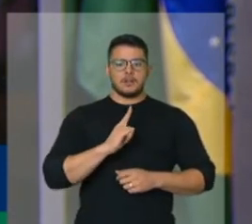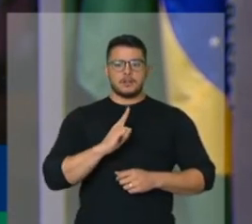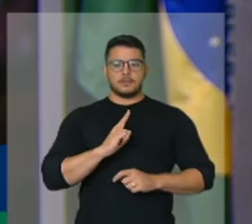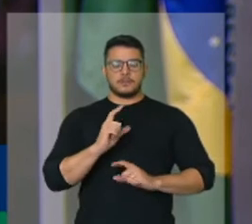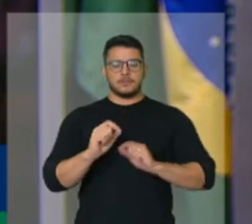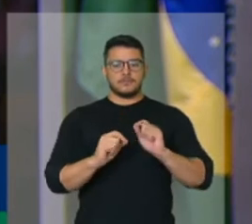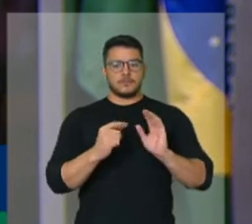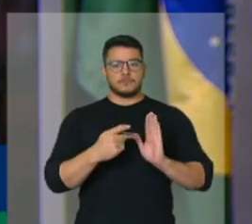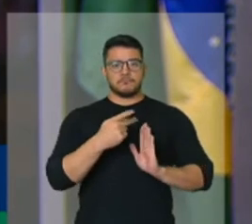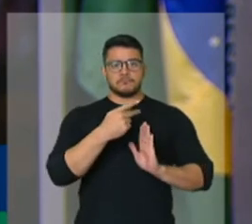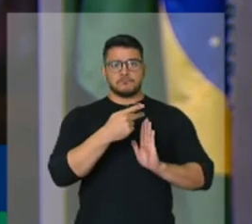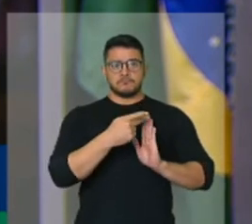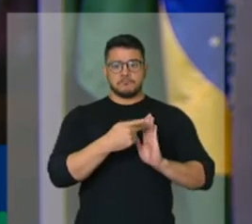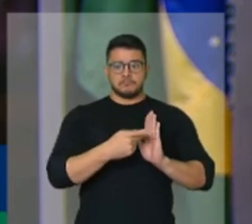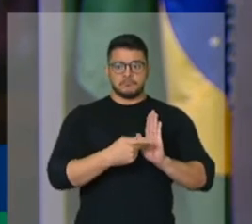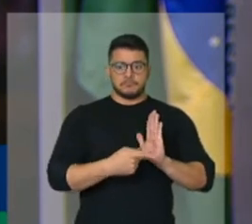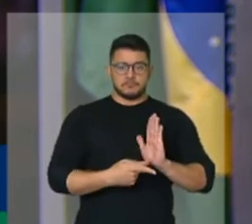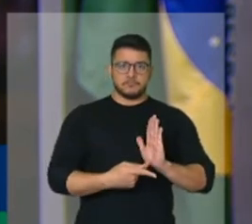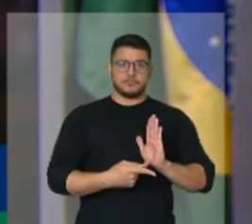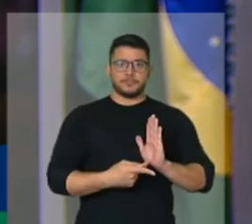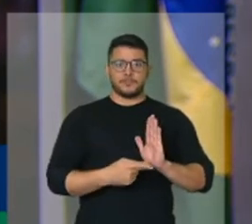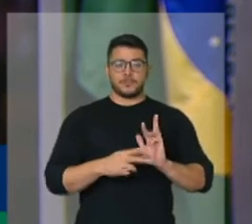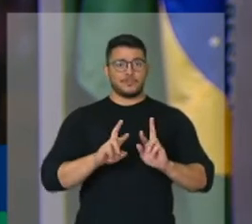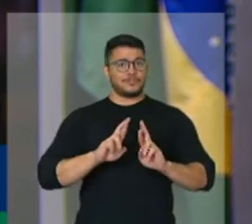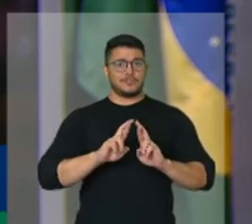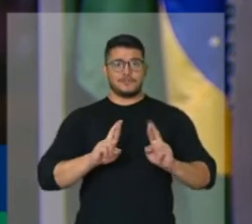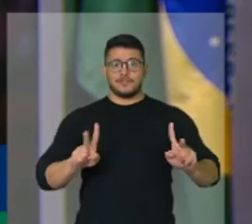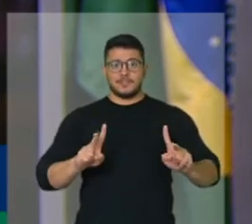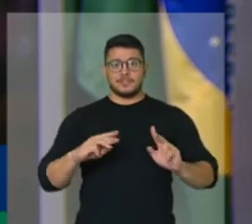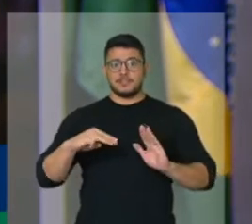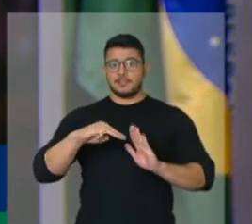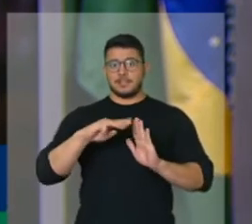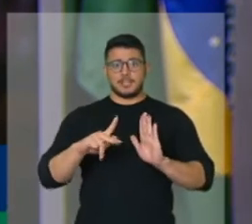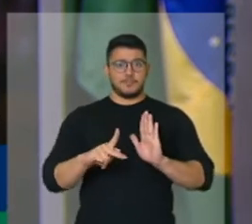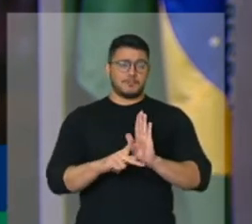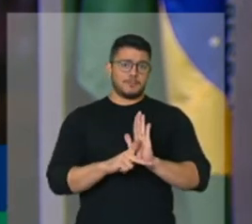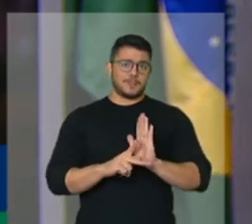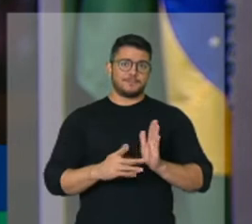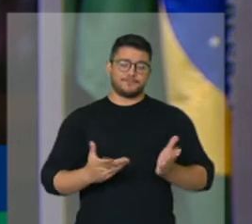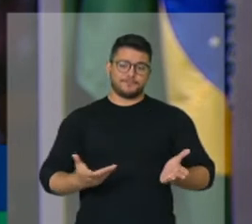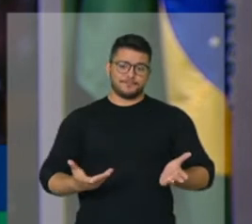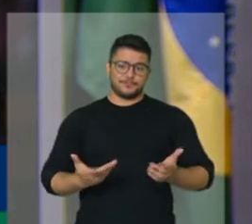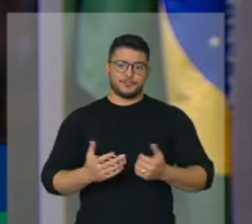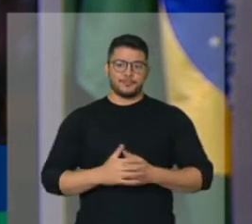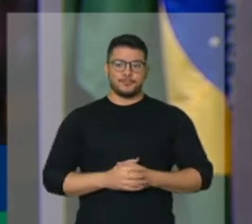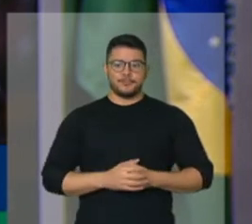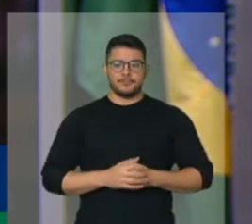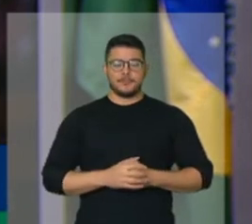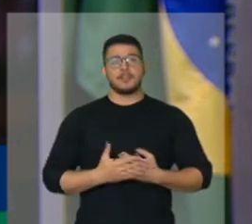MEDIDA PROVISÓRIA COMO... COMO OCORREU NO MOMENTO DA INSCRIÇÃO. A DÚVIDA QUE EU TINHA, ANTES DE SUBIR É TRIBUNA, SENHOR PRESIDENTE, É QUE COMO HÁ AQUI... UMA